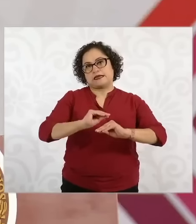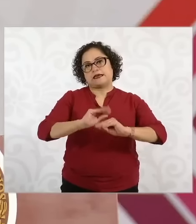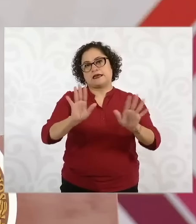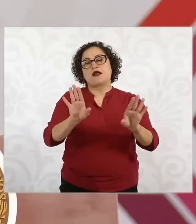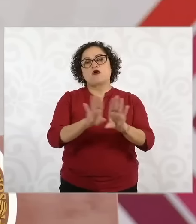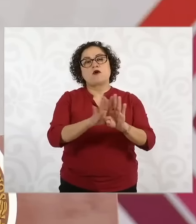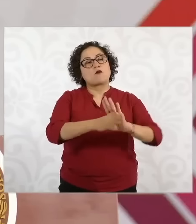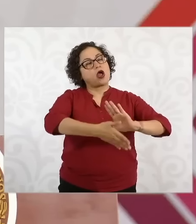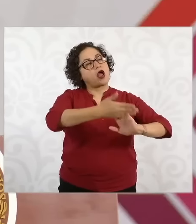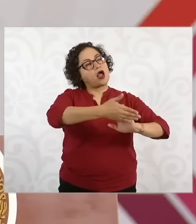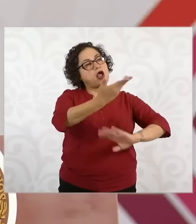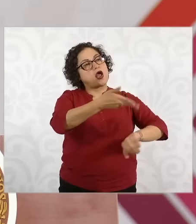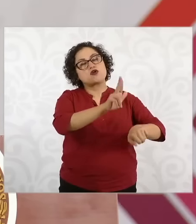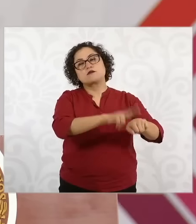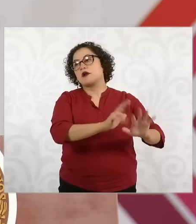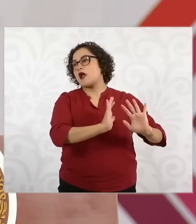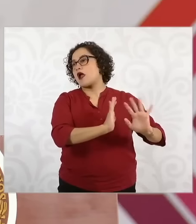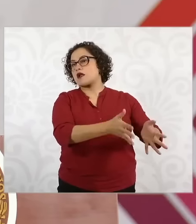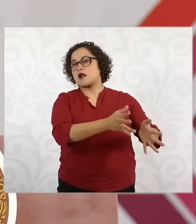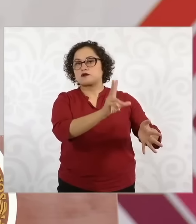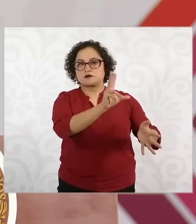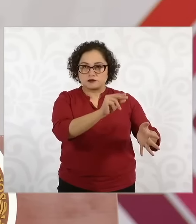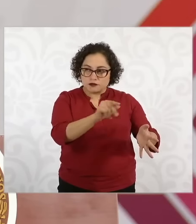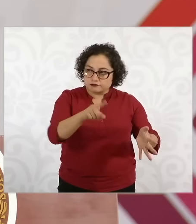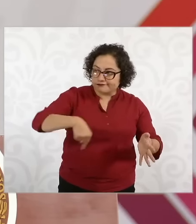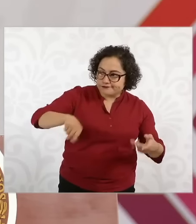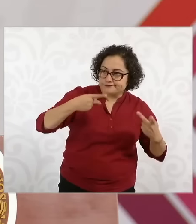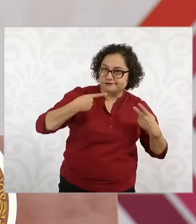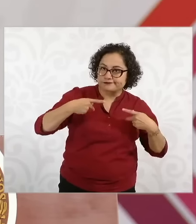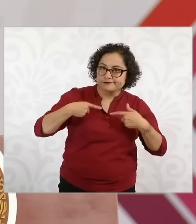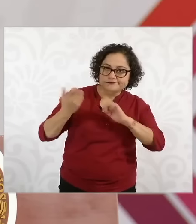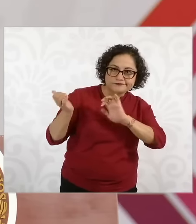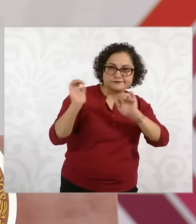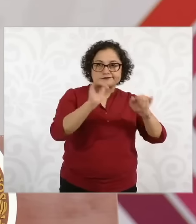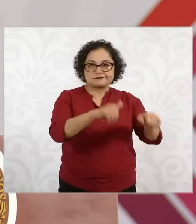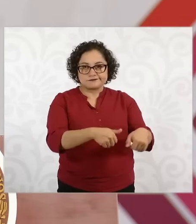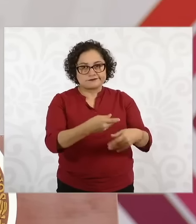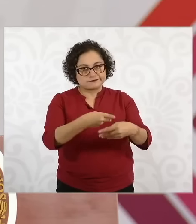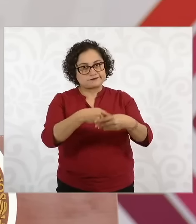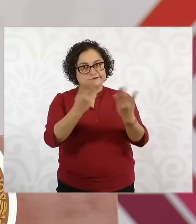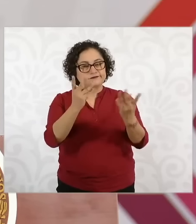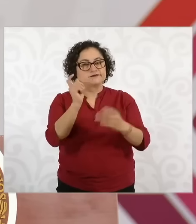evidentemente con todos los servicios y todo el personal de salud que se requiere. Entonces, está